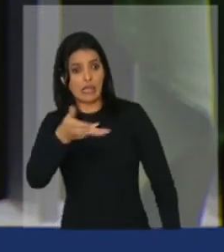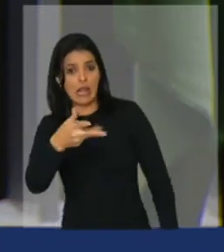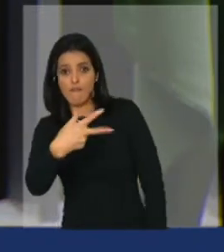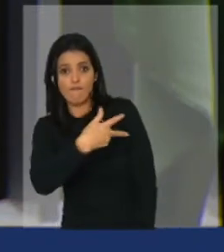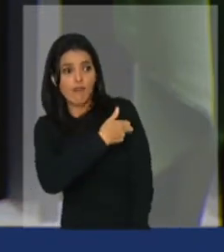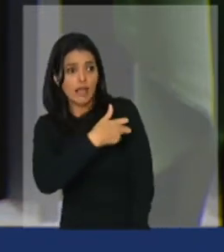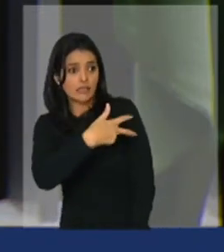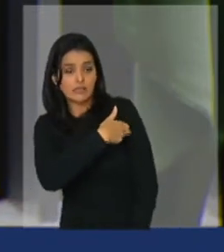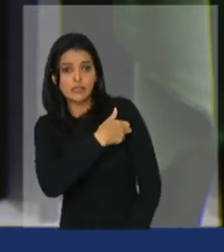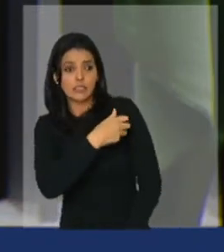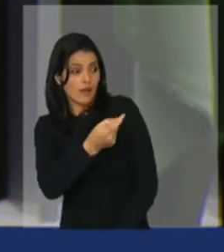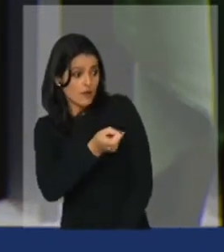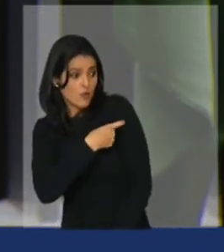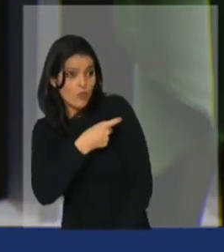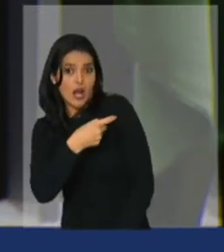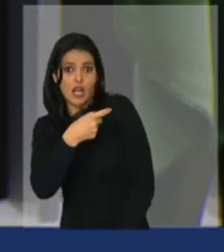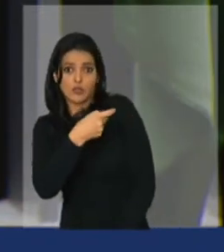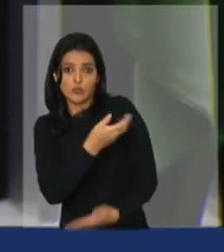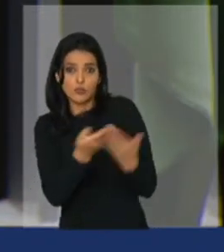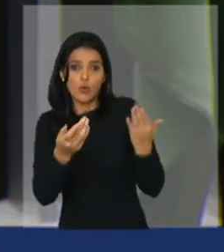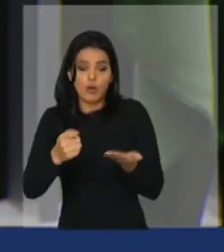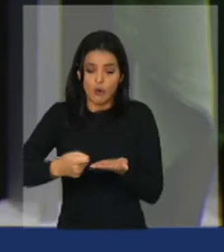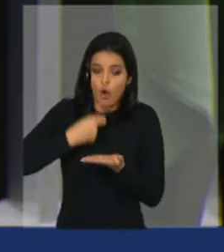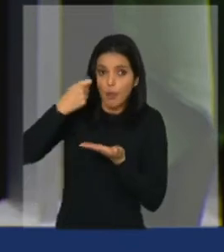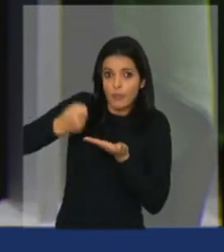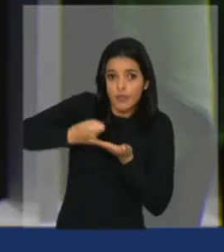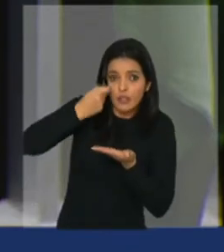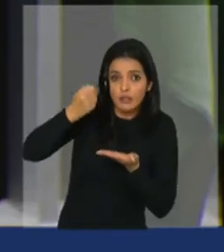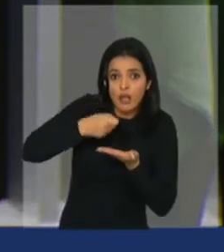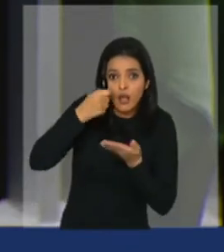ESTA VACINA, VACINA NO BRAÇO, COMIDA NO PRATO, ISSO QUE NOÇÕES QUEREMOS DESSE GOVERNO... E NÃO ESTE GOVERNO